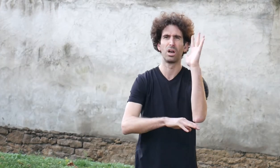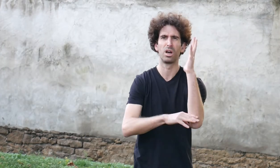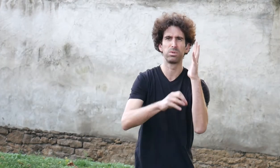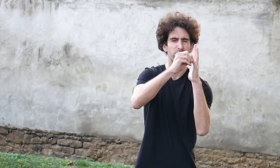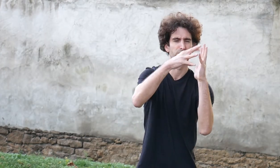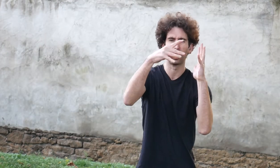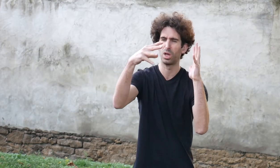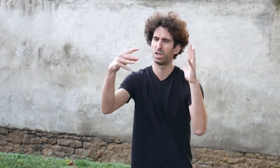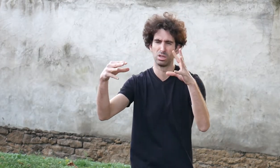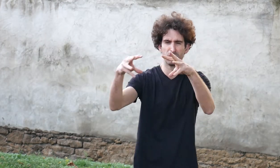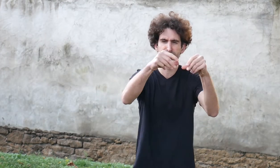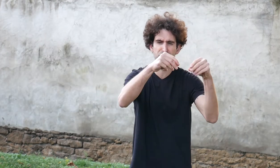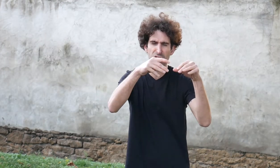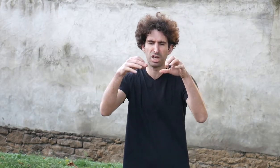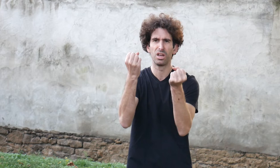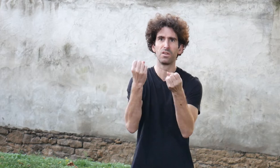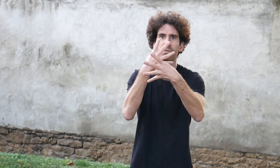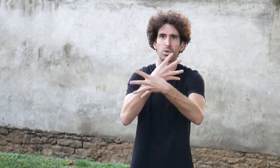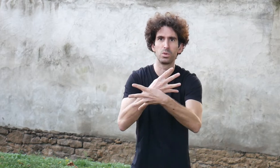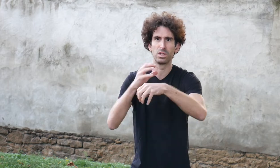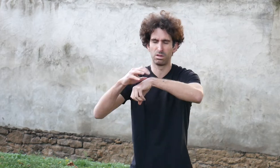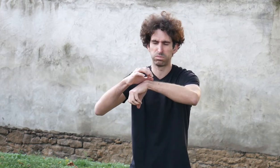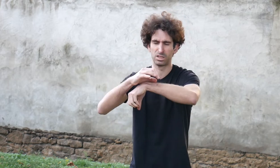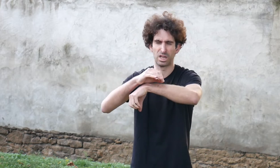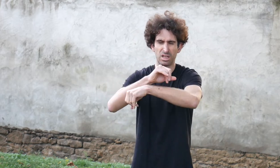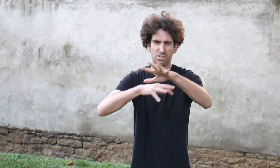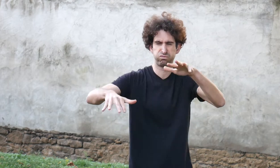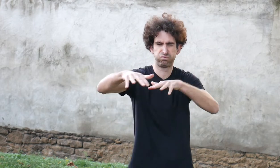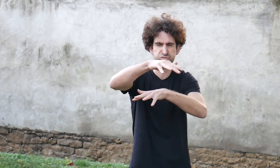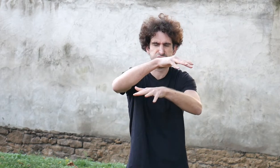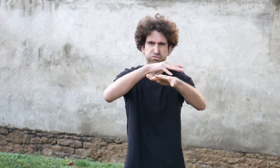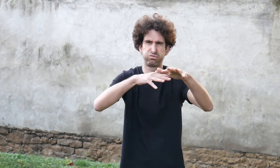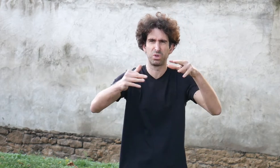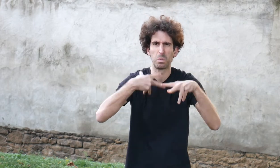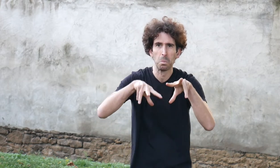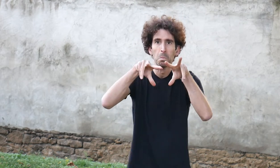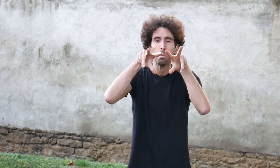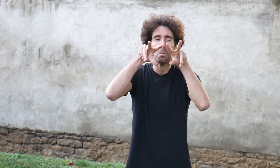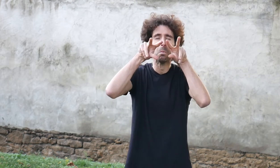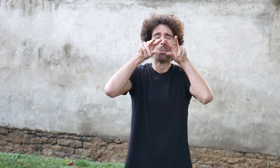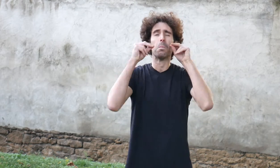est chargé de pollens, de poussière de virus et de bactéries Une fois inhalés,